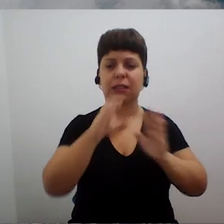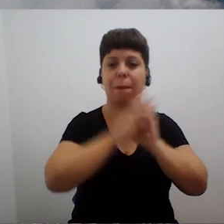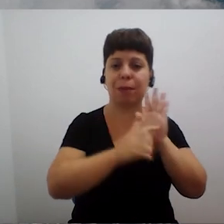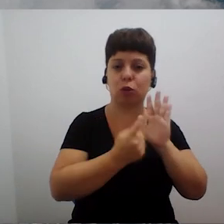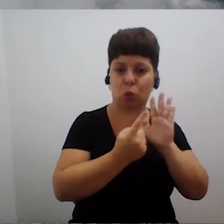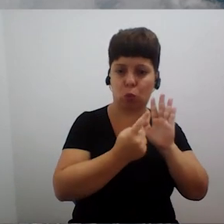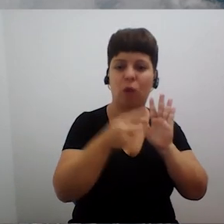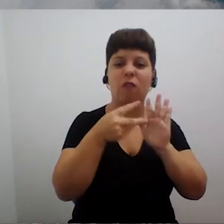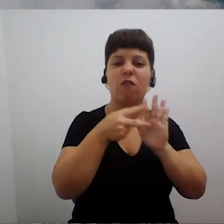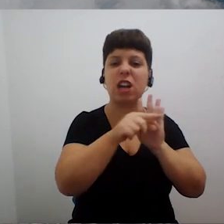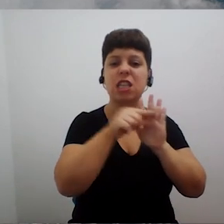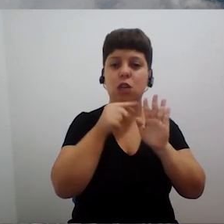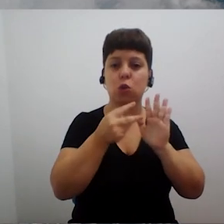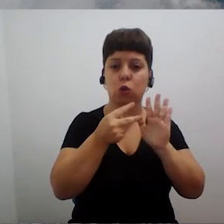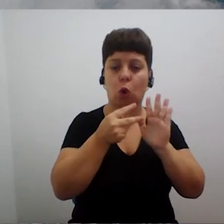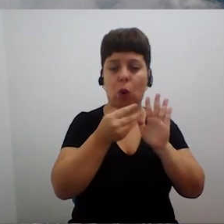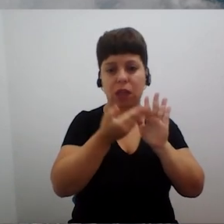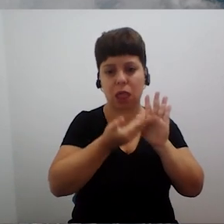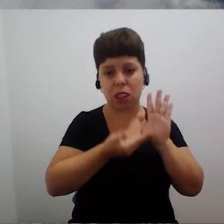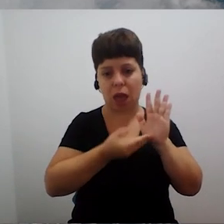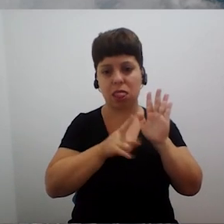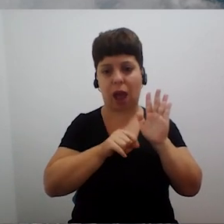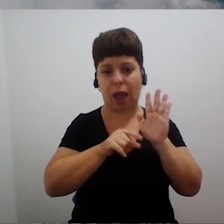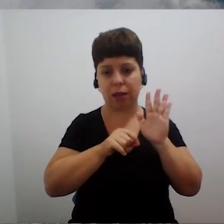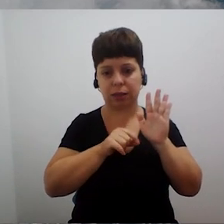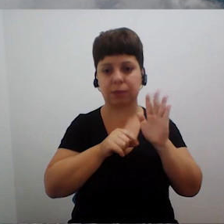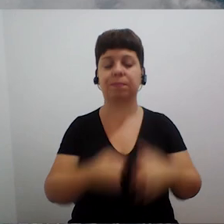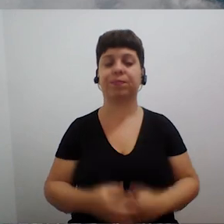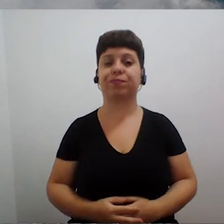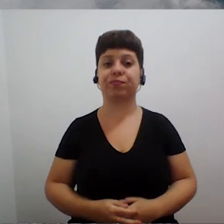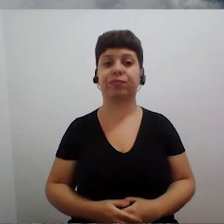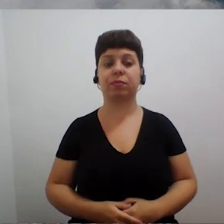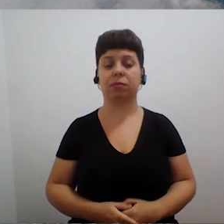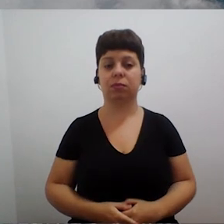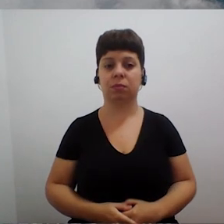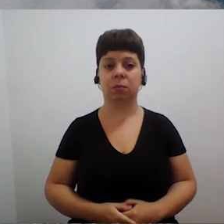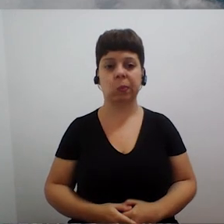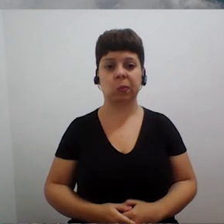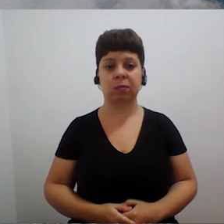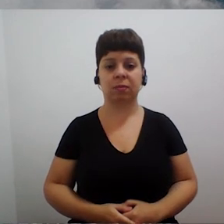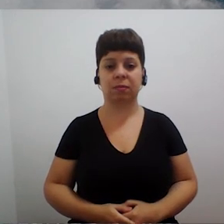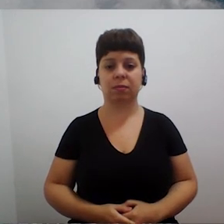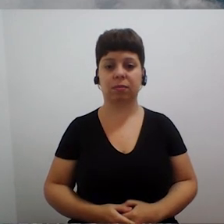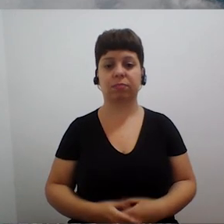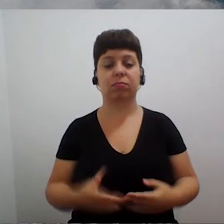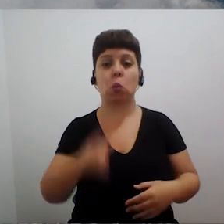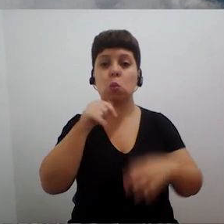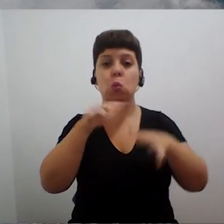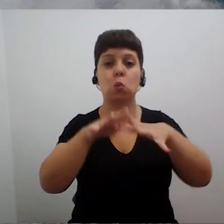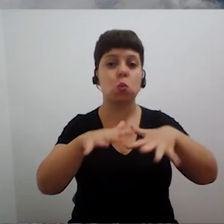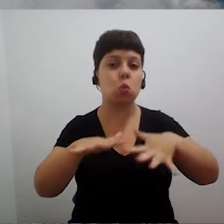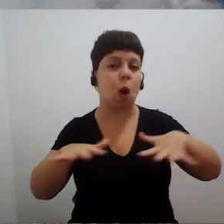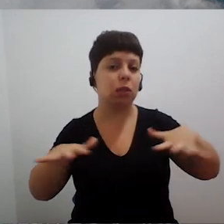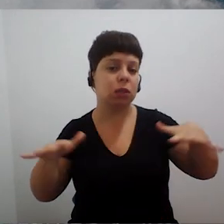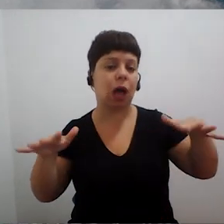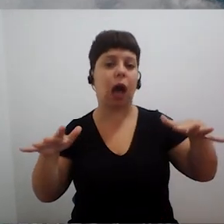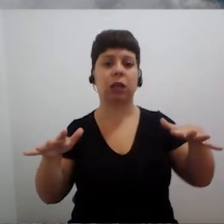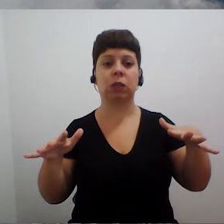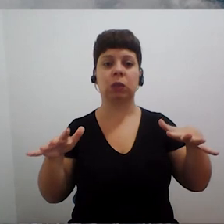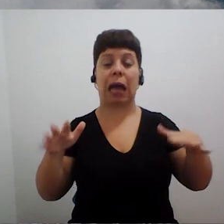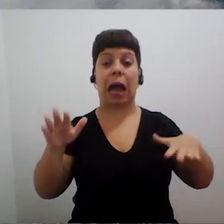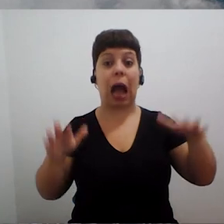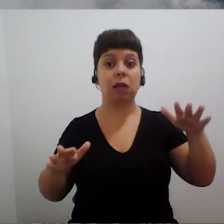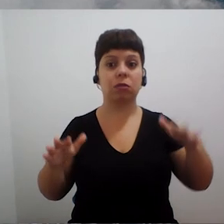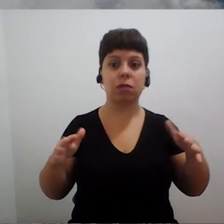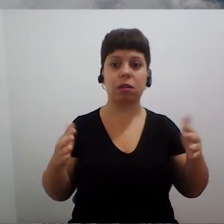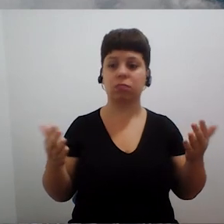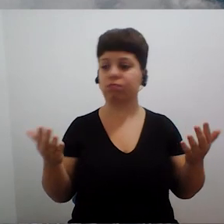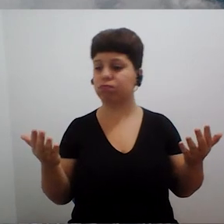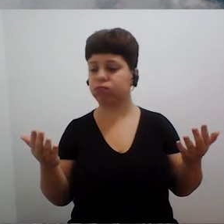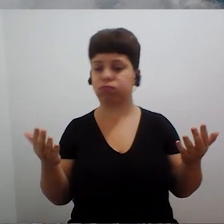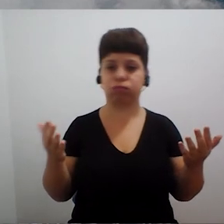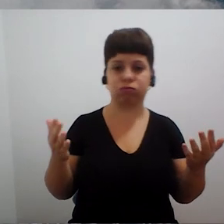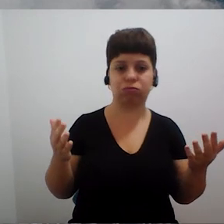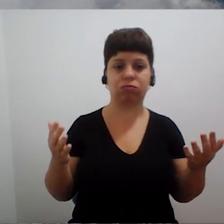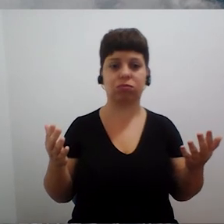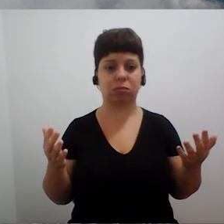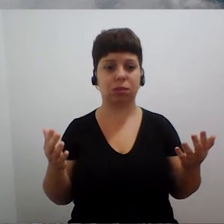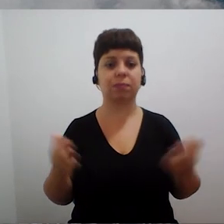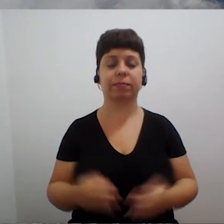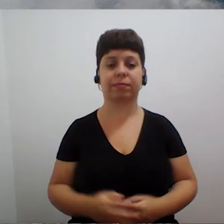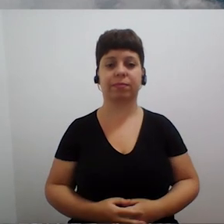E o oceano como tal ele tem uma imagem tanto quanto ambígua nas escrituras então é de um lado